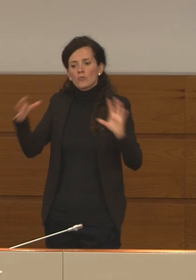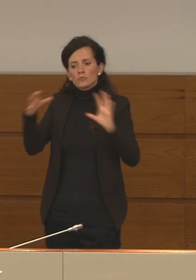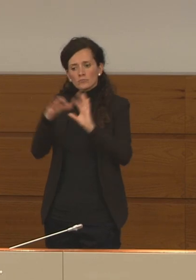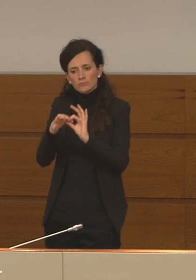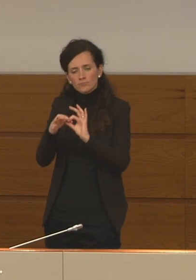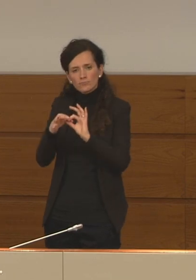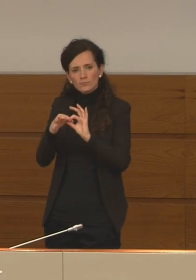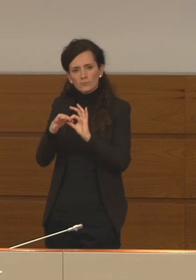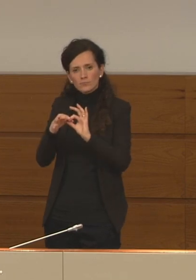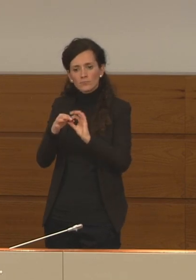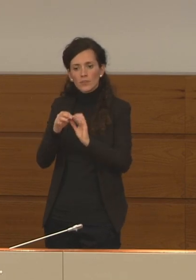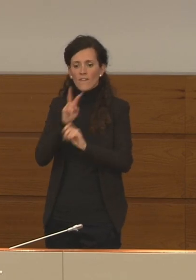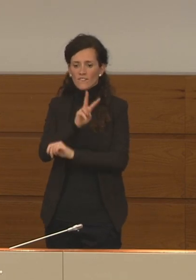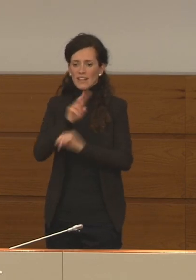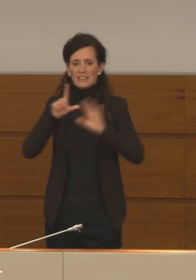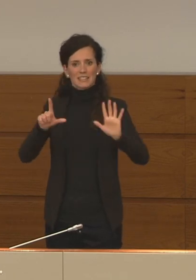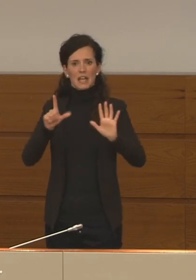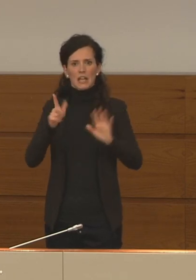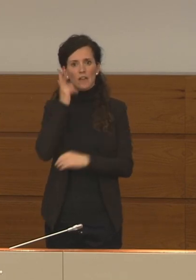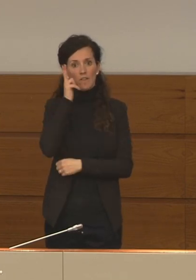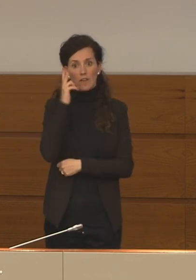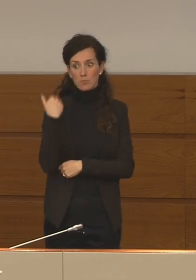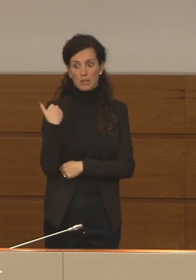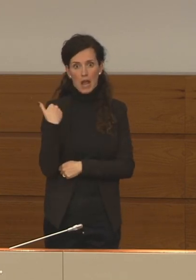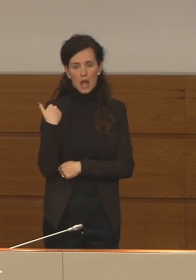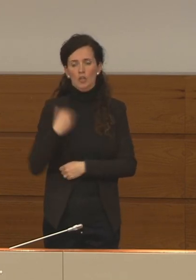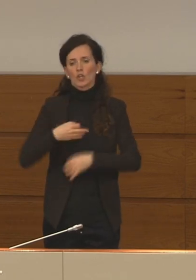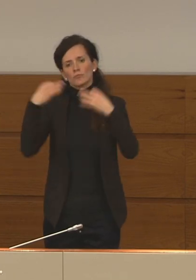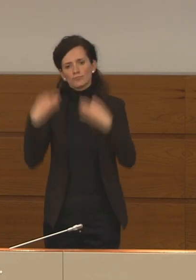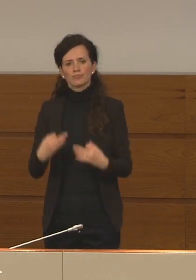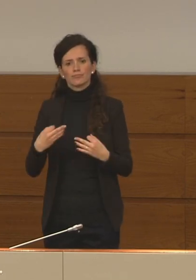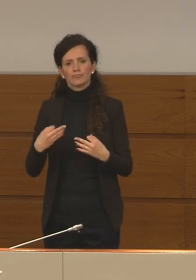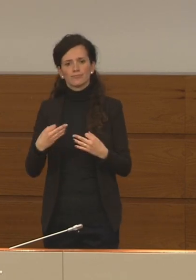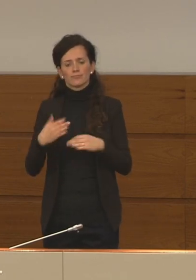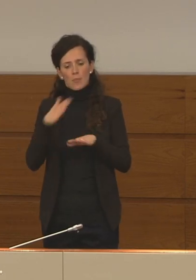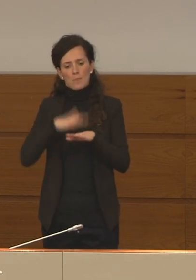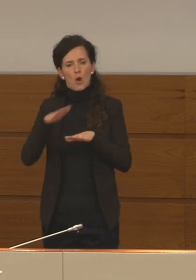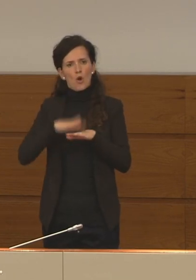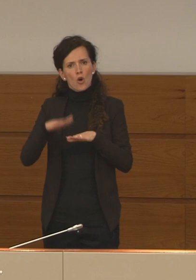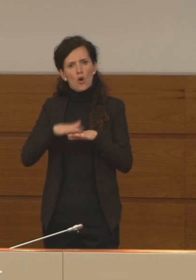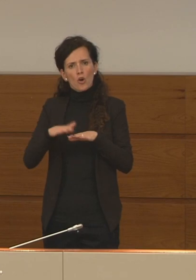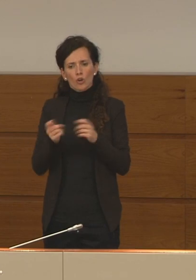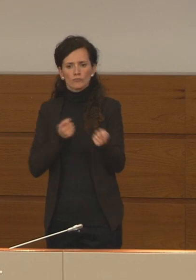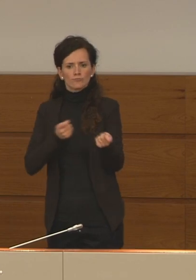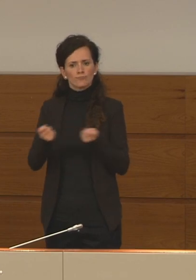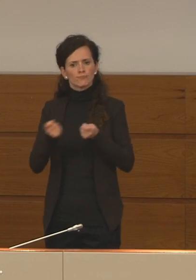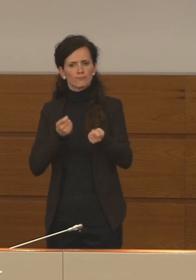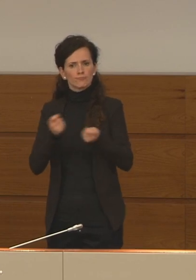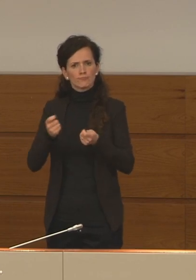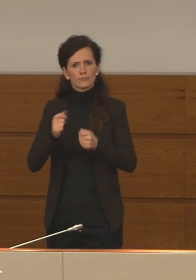27 febbraio abbiamo adottato dei criteri che cambiano un po' il meccanismo